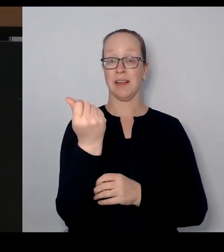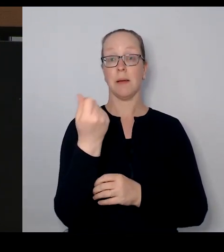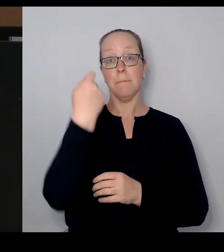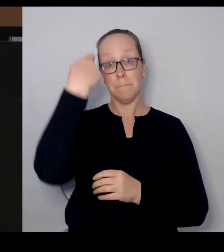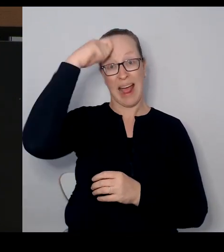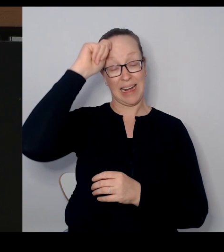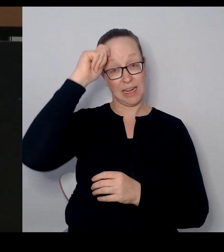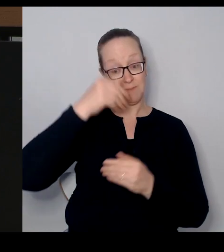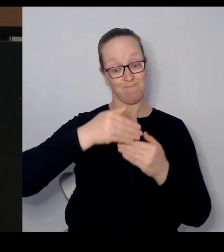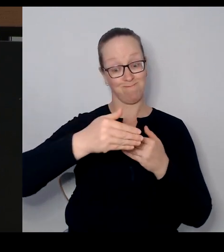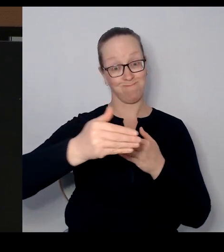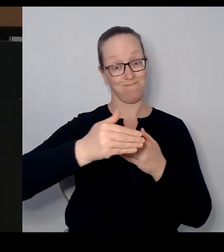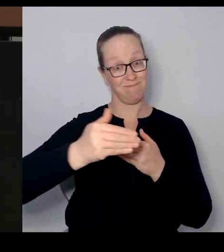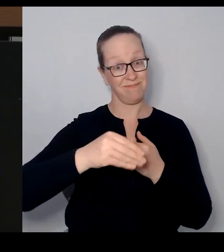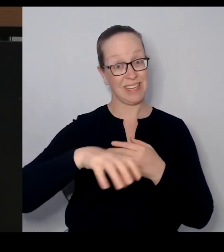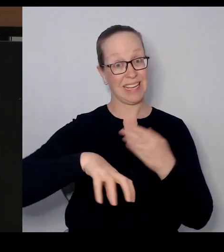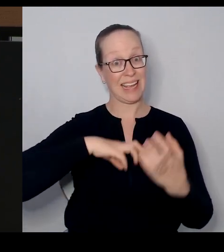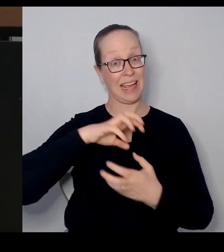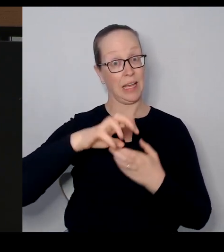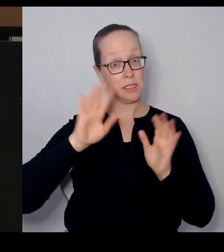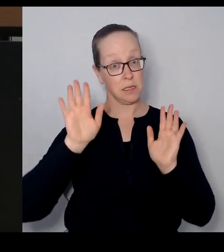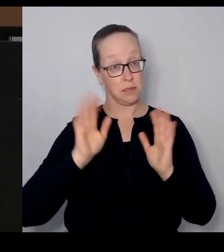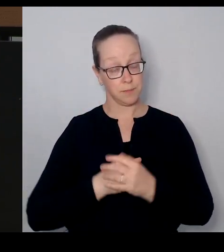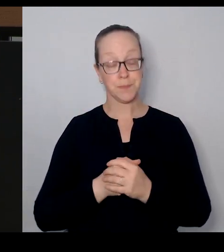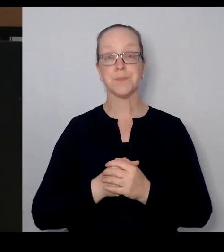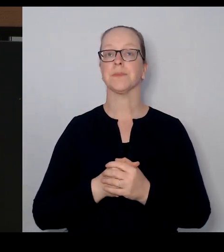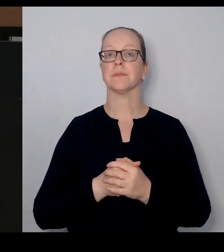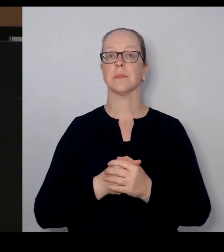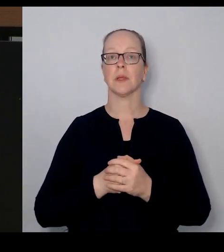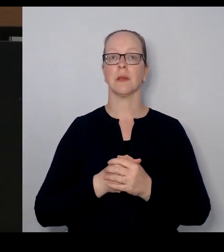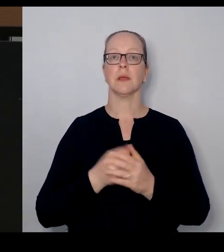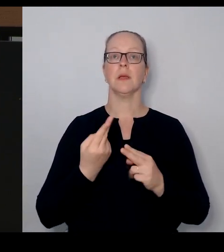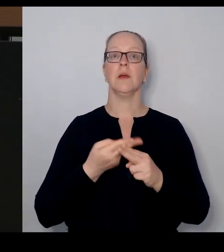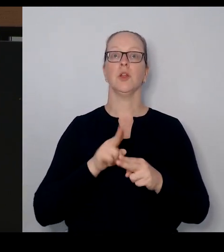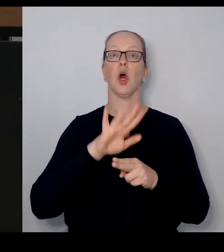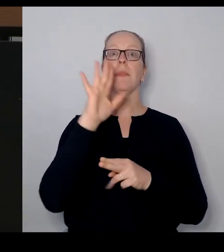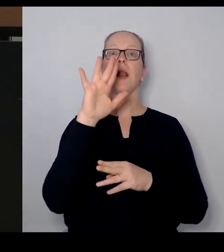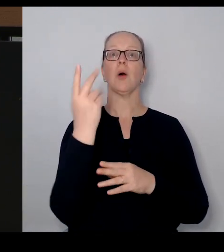nicht gekanntes Rekordniveau von rund 40 Milliarden € jährlich erreicht.